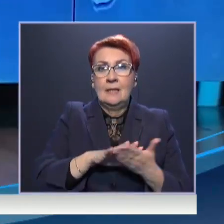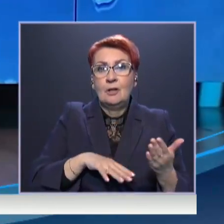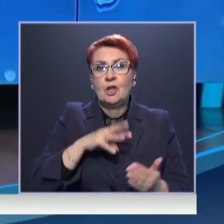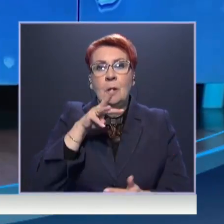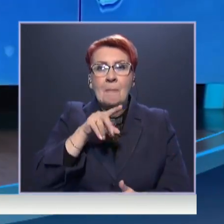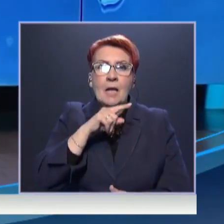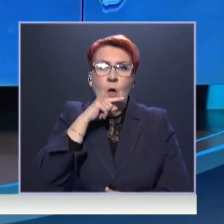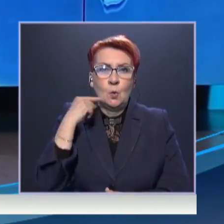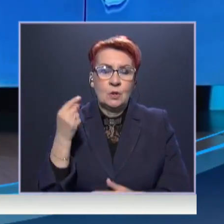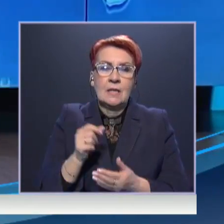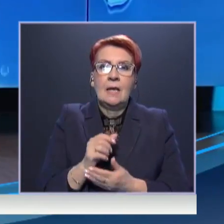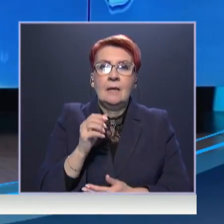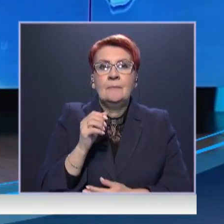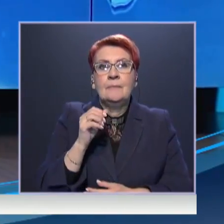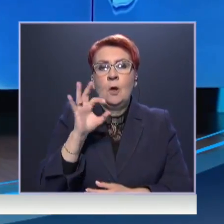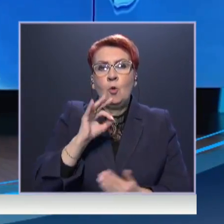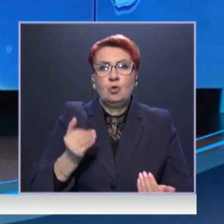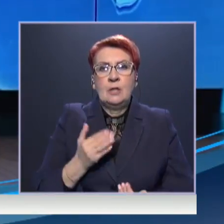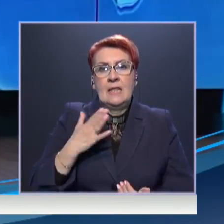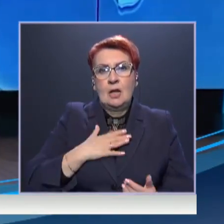Анжелики кареткиной о жизни наших соотечественных